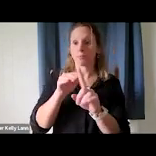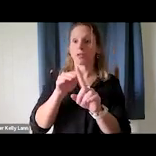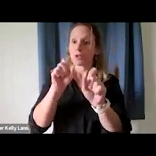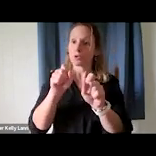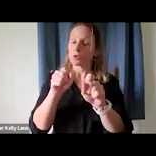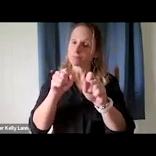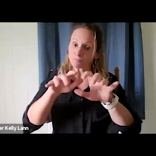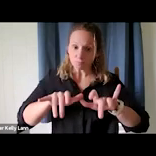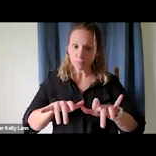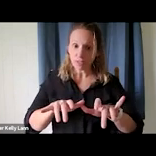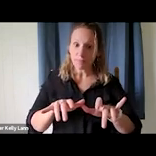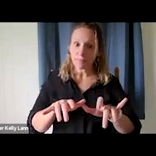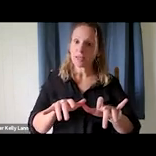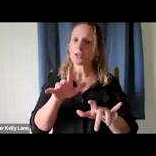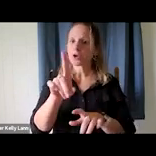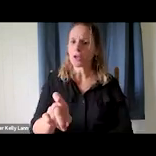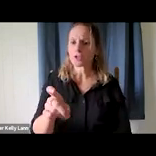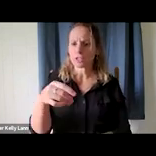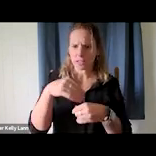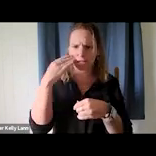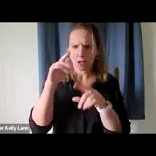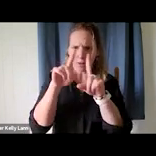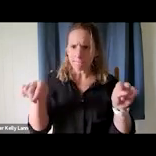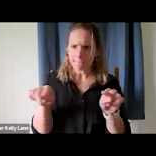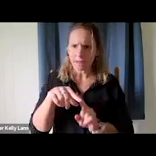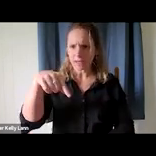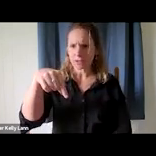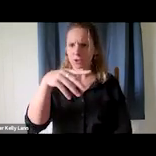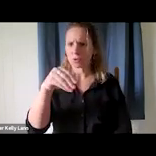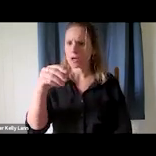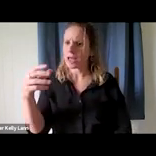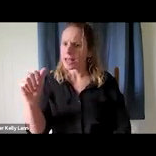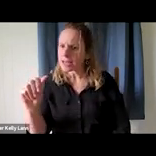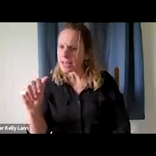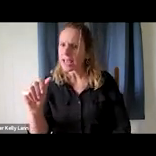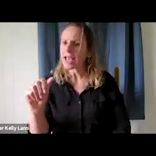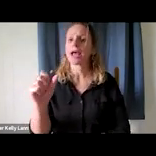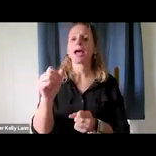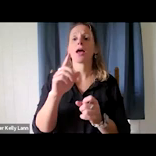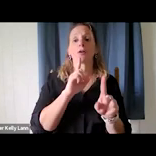en la sección de "Preguntas y Respuestas" y tomaremos tantas como tengamos tiempo de responder.